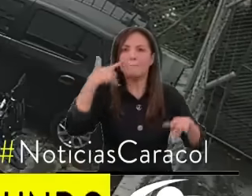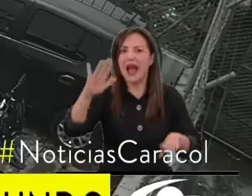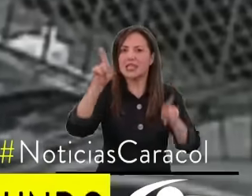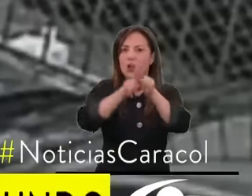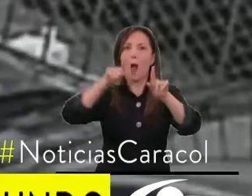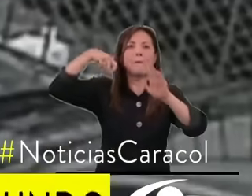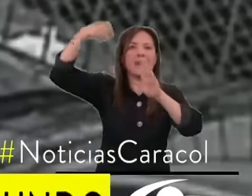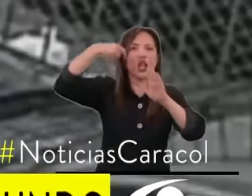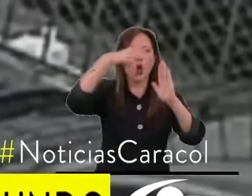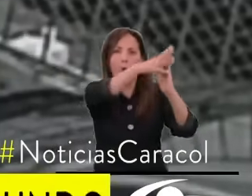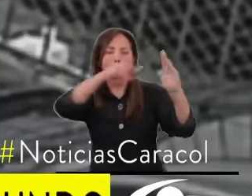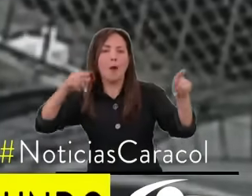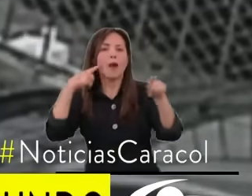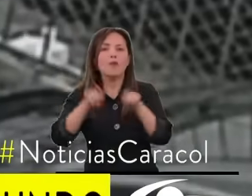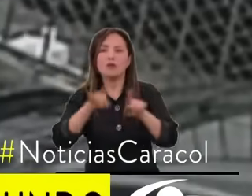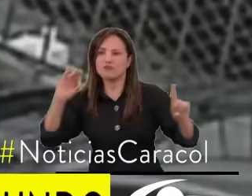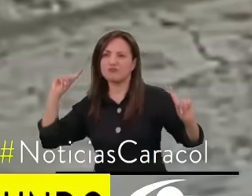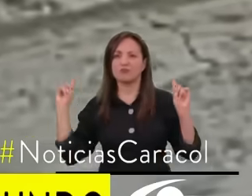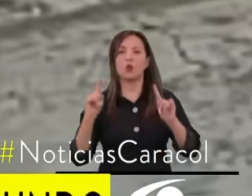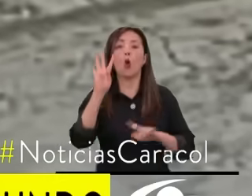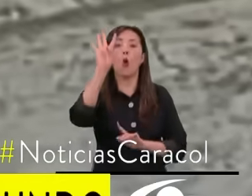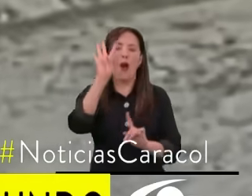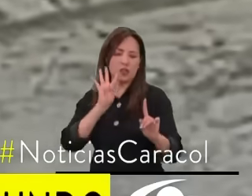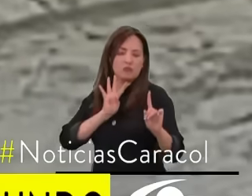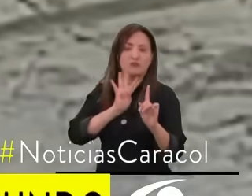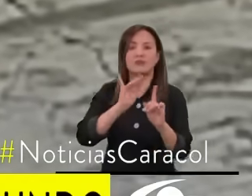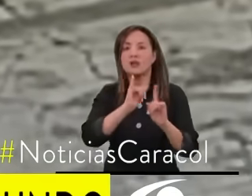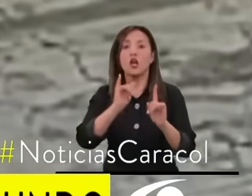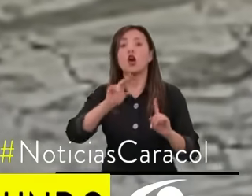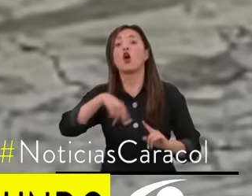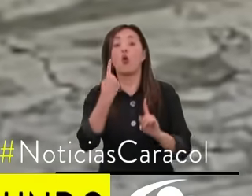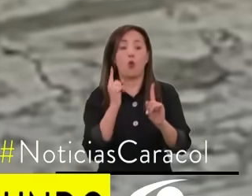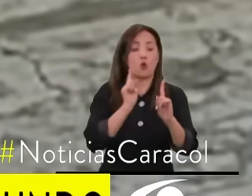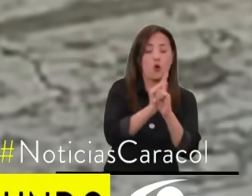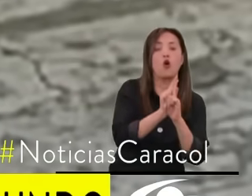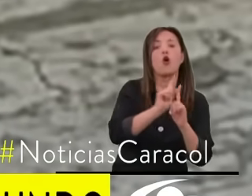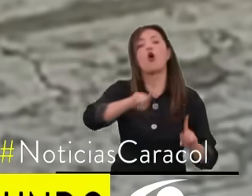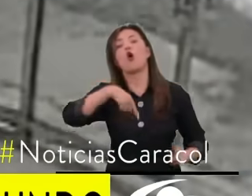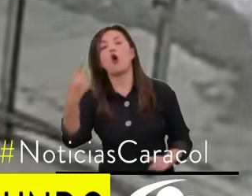11:37 minutos con 50 y no me segundos inicial robo de